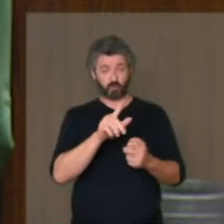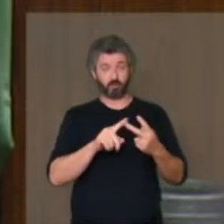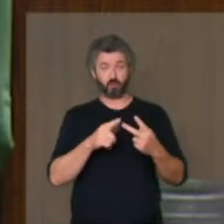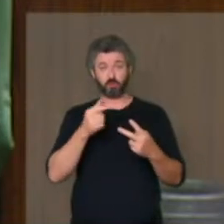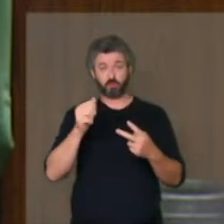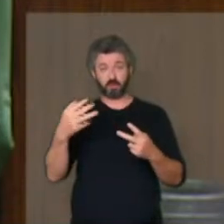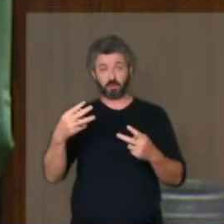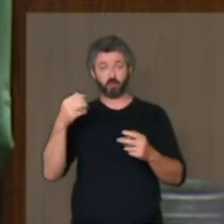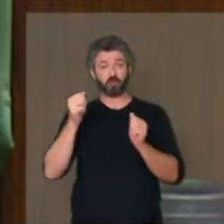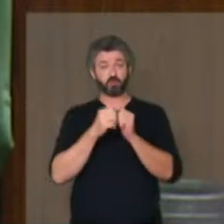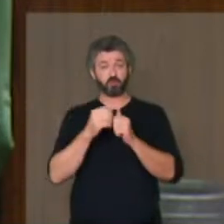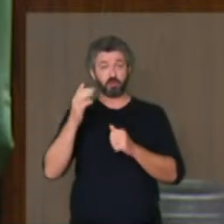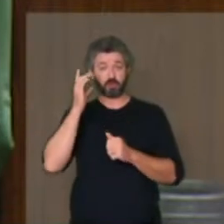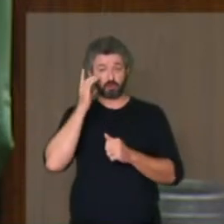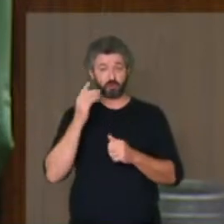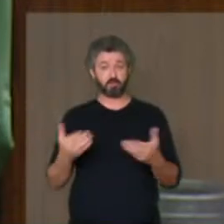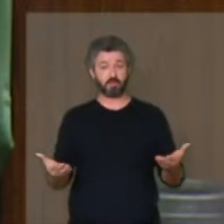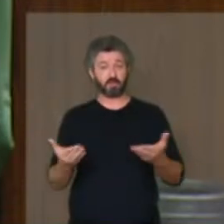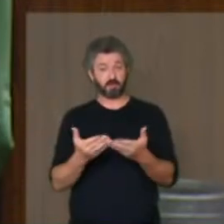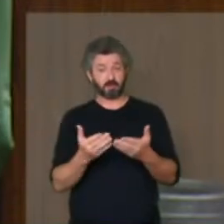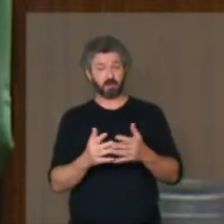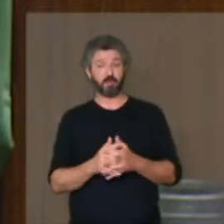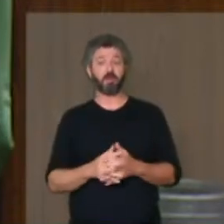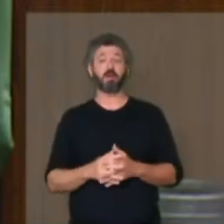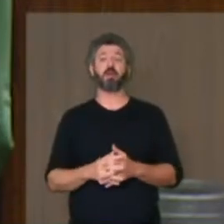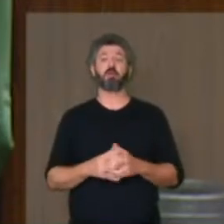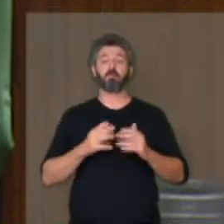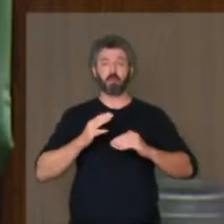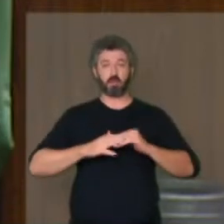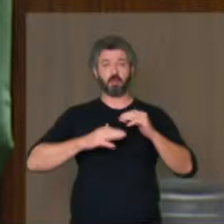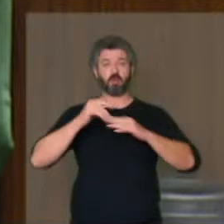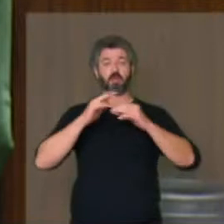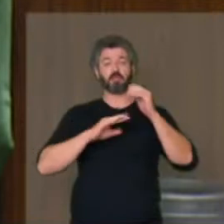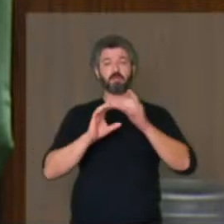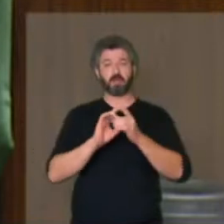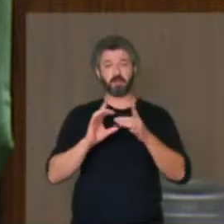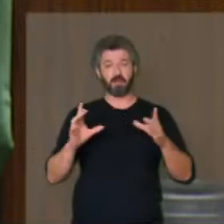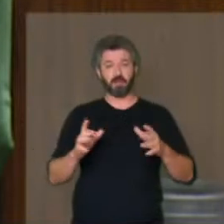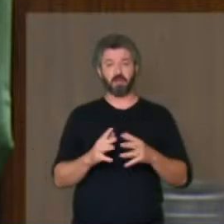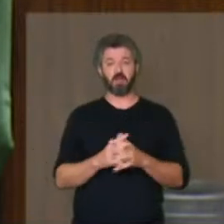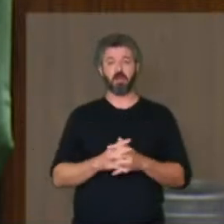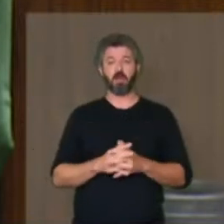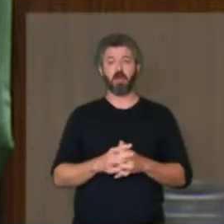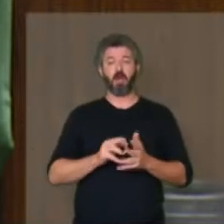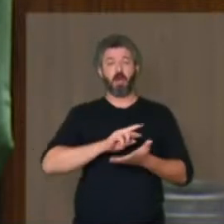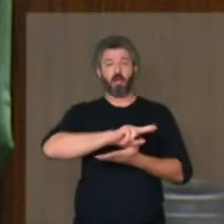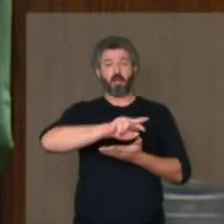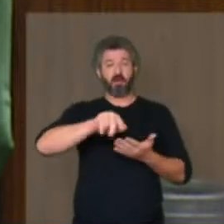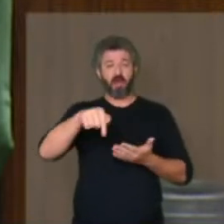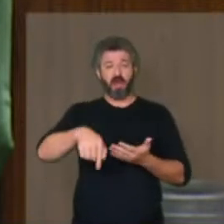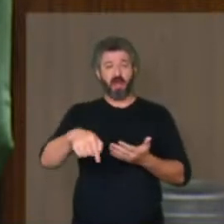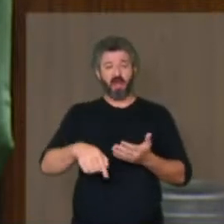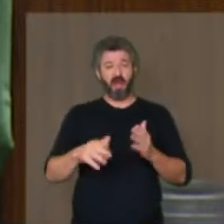PRESIDENTE DILMA. E AGORA NA CONSTRUÇÃO DEMOCRÁTICA E NA COMISSÃO ESPECIAL, CEDEMOS PARA AVANÇAR. CEDEMOS PARA